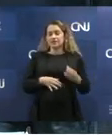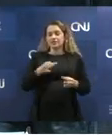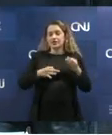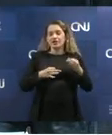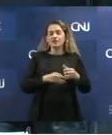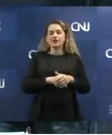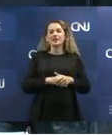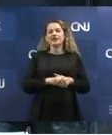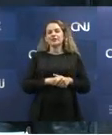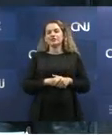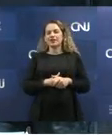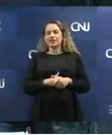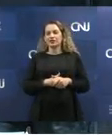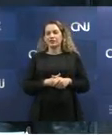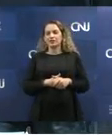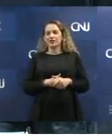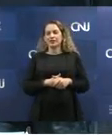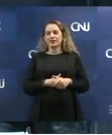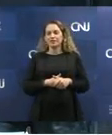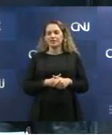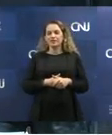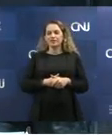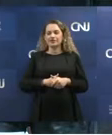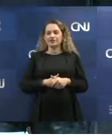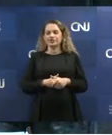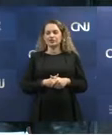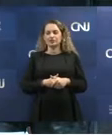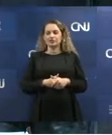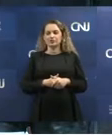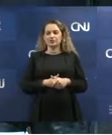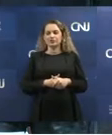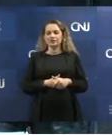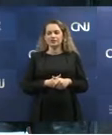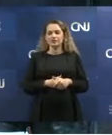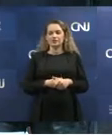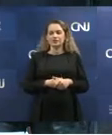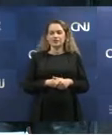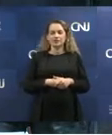não a julgar menor prejulgamento a verificação de elementos essenciais